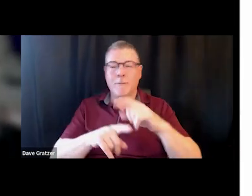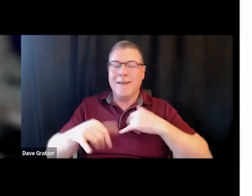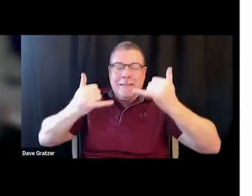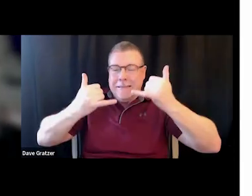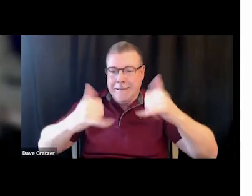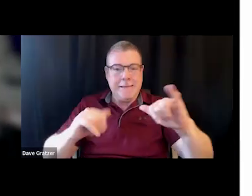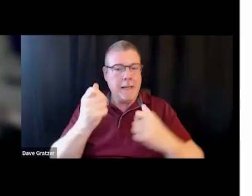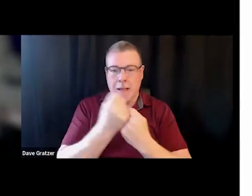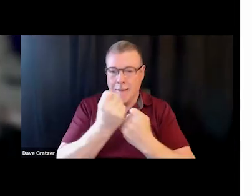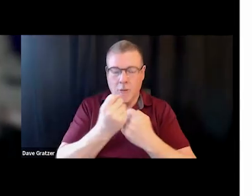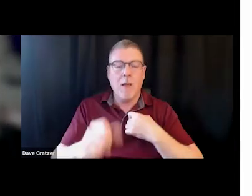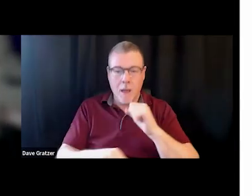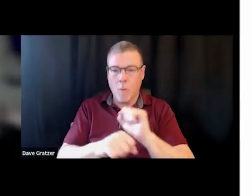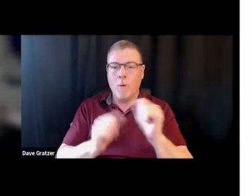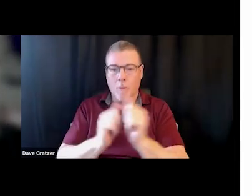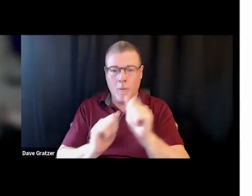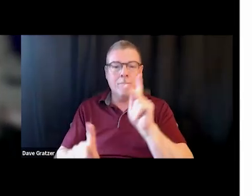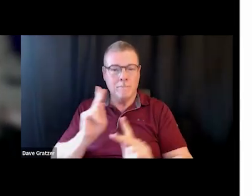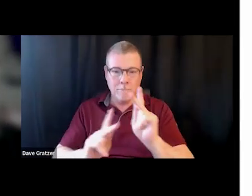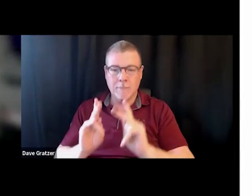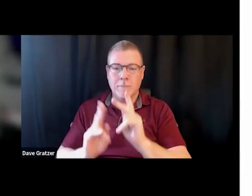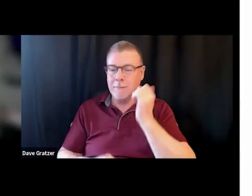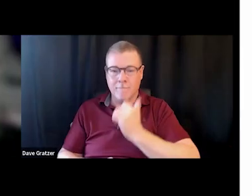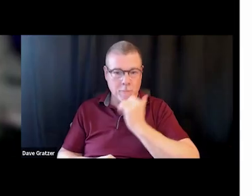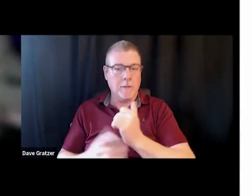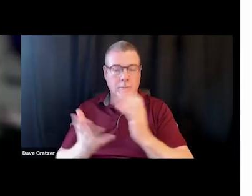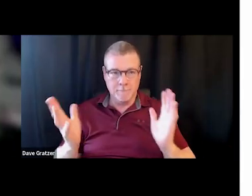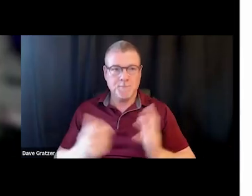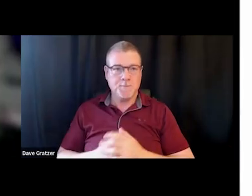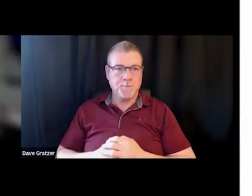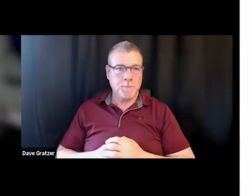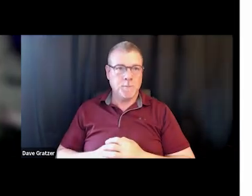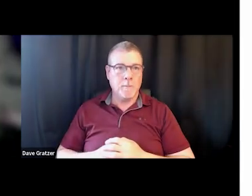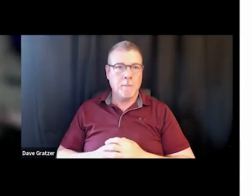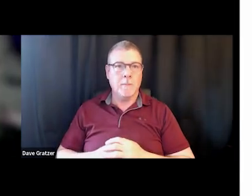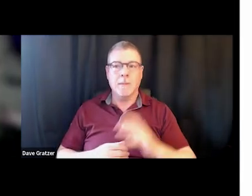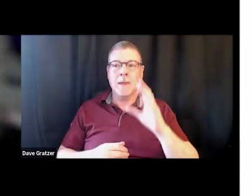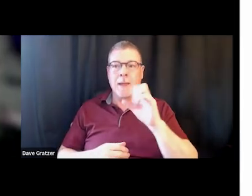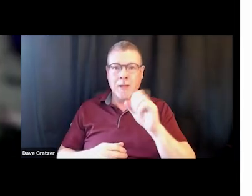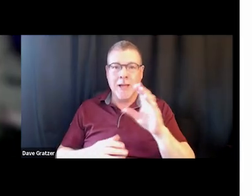Aún trabajo con personas todos los días en sus aplicaciones de discapacidad.